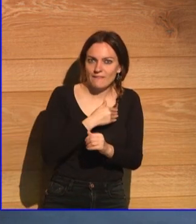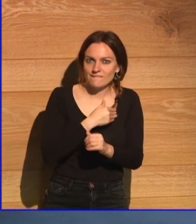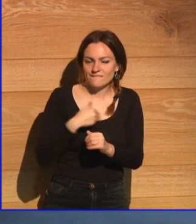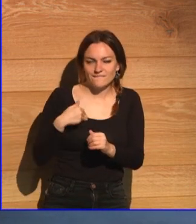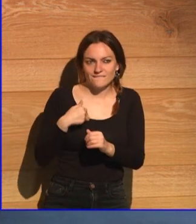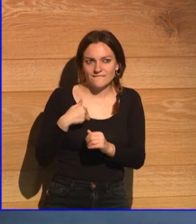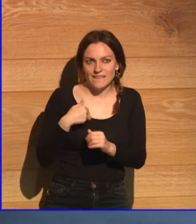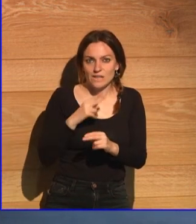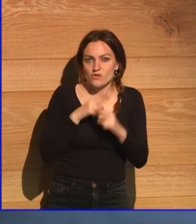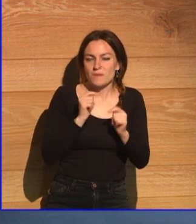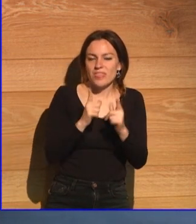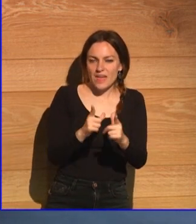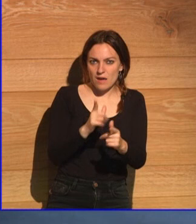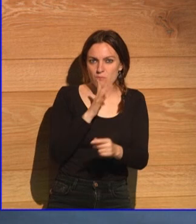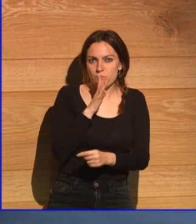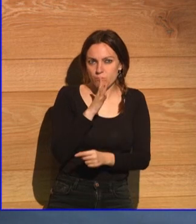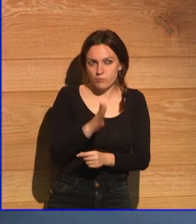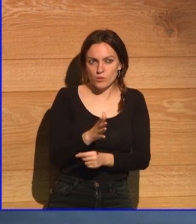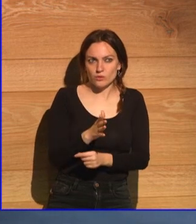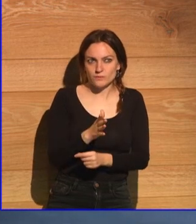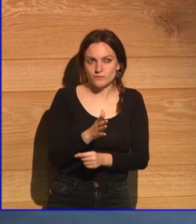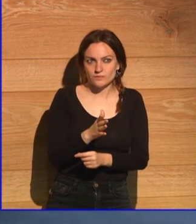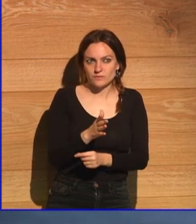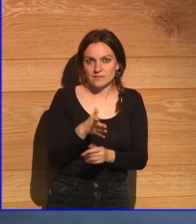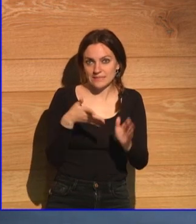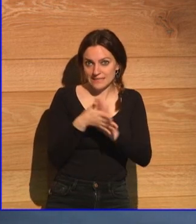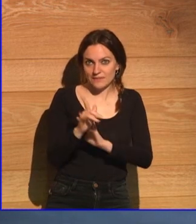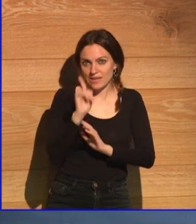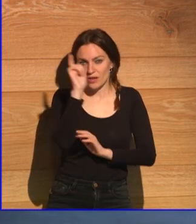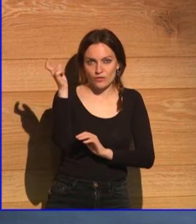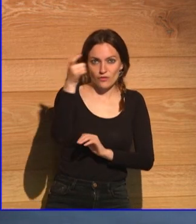llamarla así, porque está dando la vuelta al concepto tradicional del héroe.